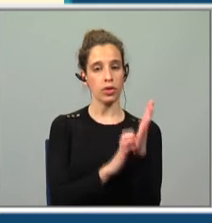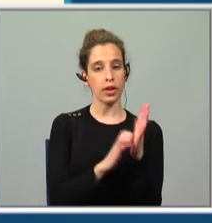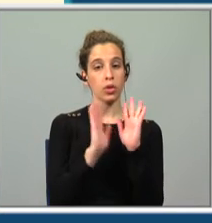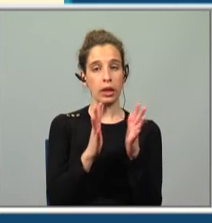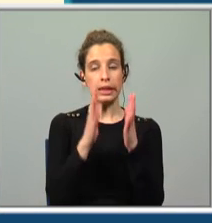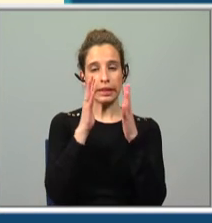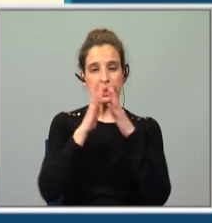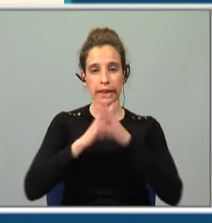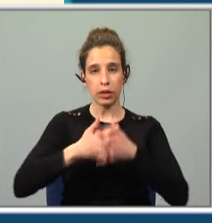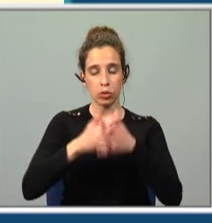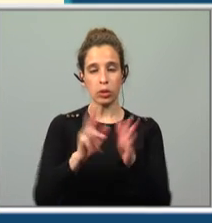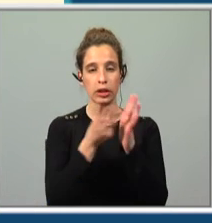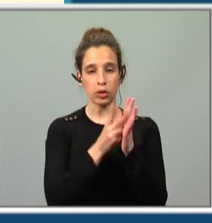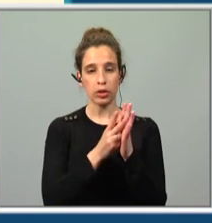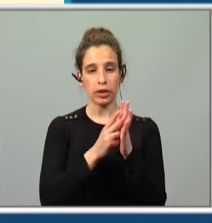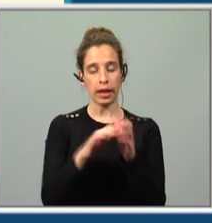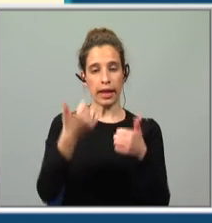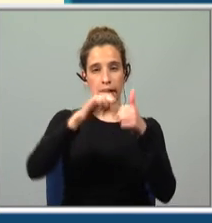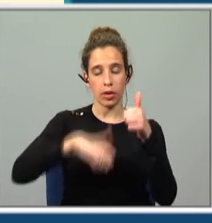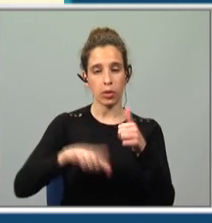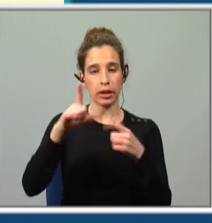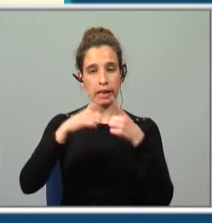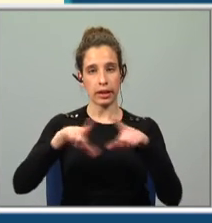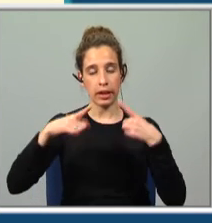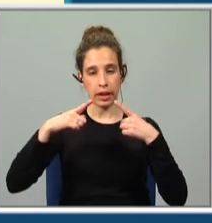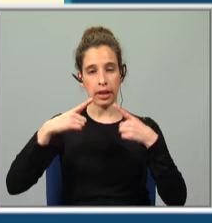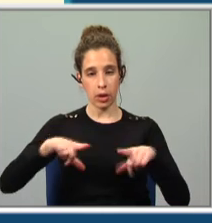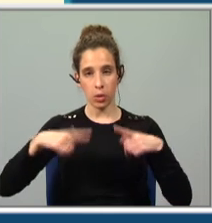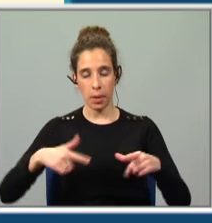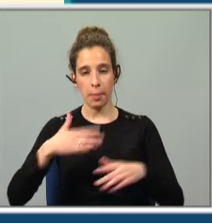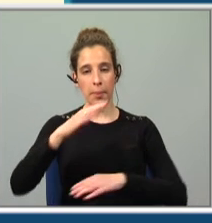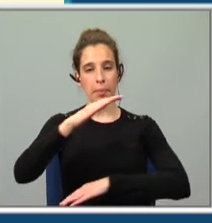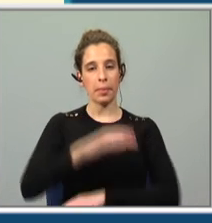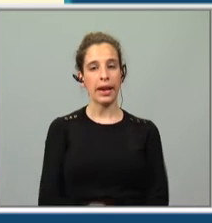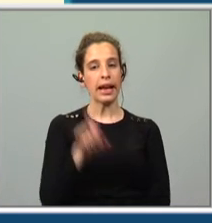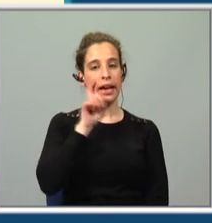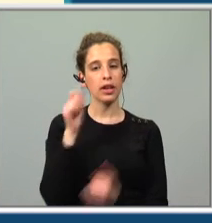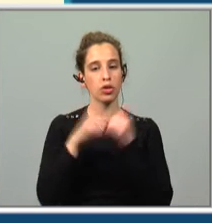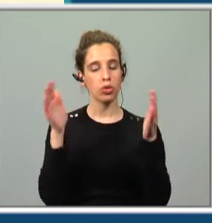no vocabulário e na correção linguística para garantir que tu está como deve e 詞彙和語言糾正確保你是你應該做的，並且